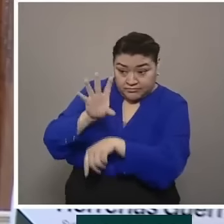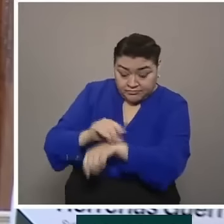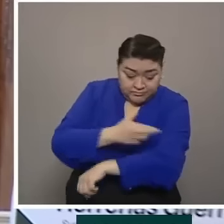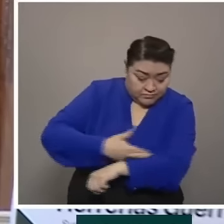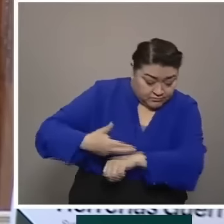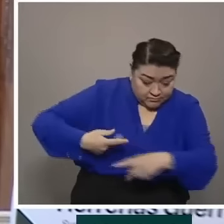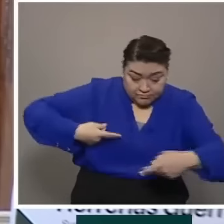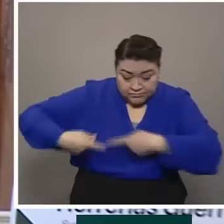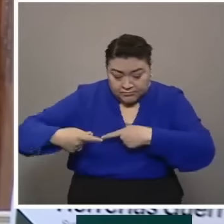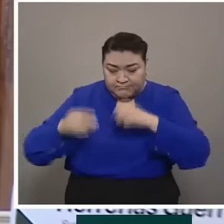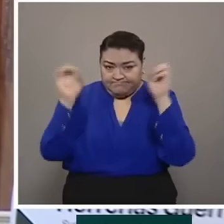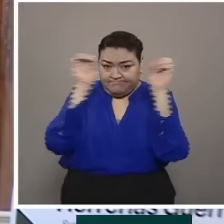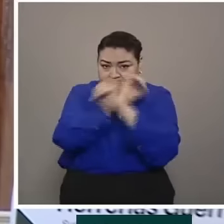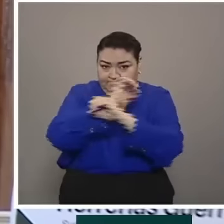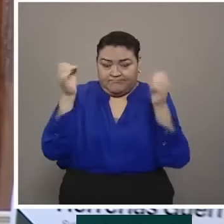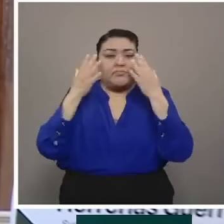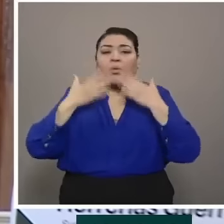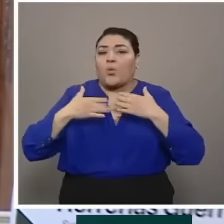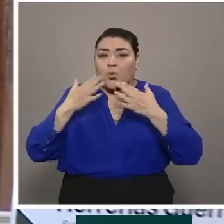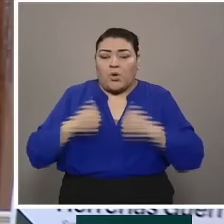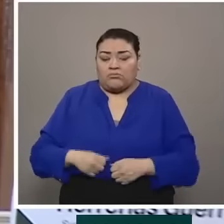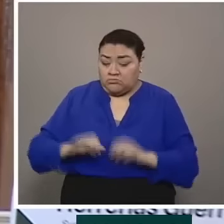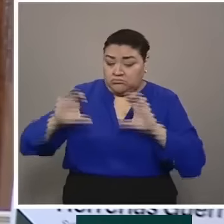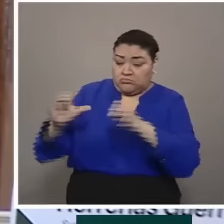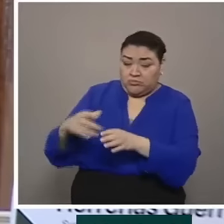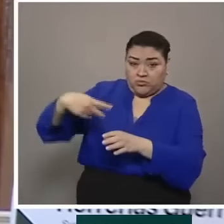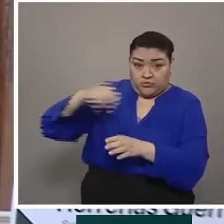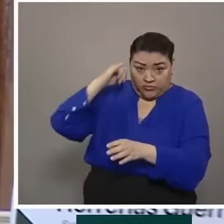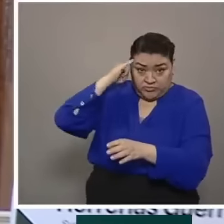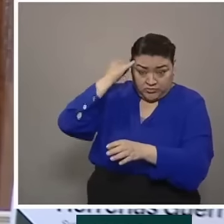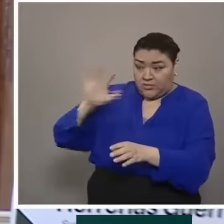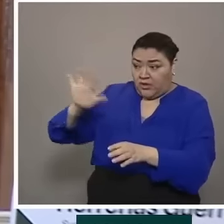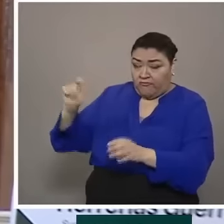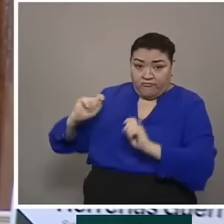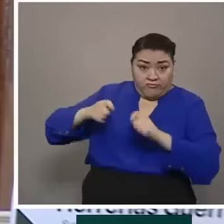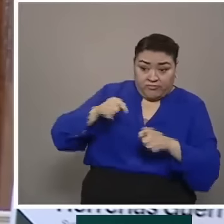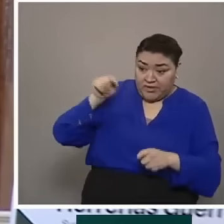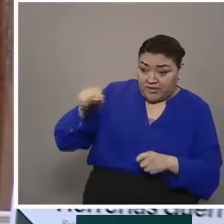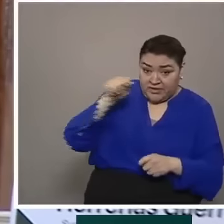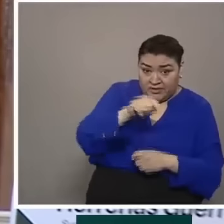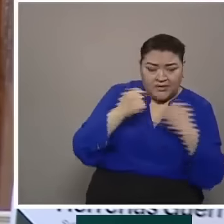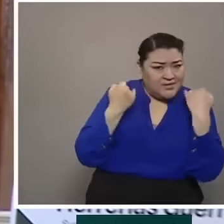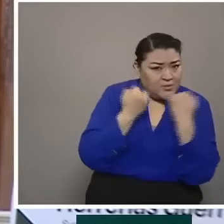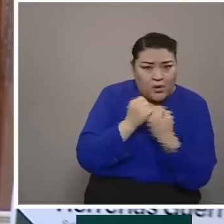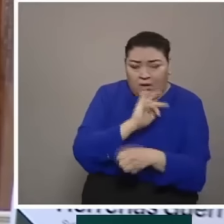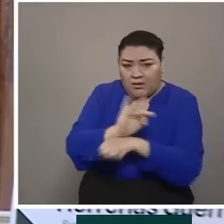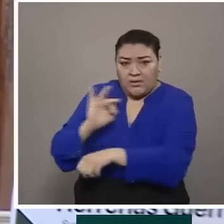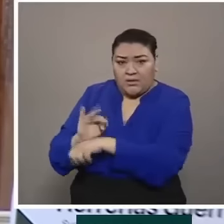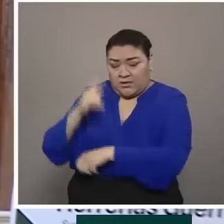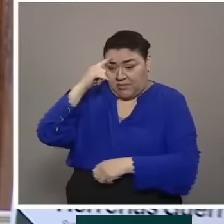el derecho de los pueblos y comunidades indígenas del Estado para que se les reconozca la autonomía,